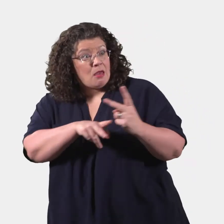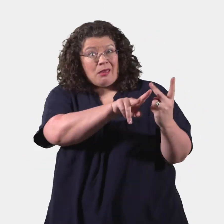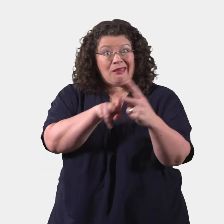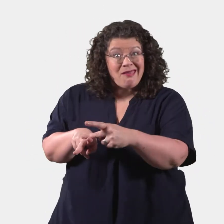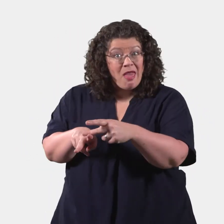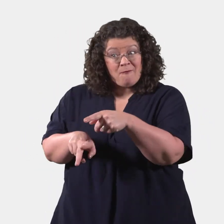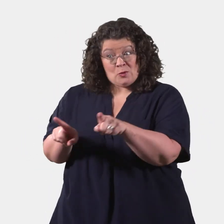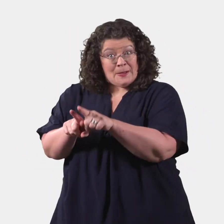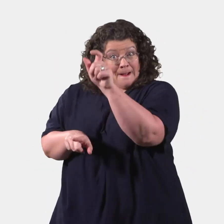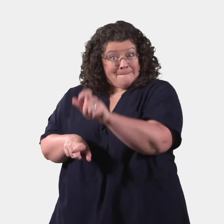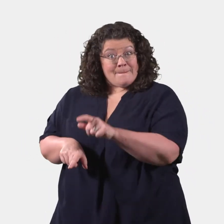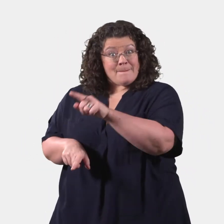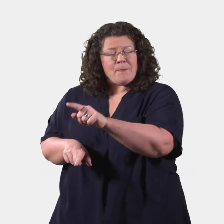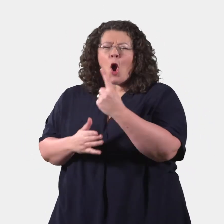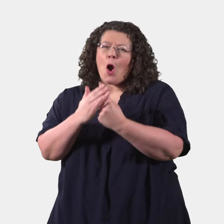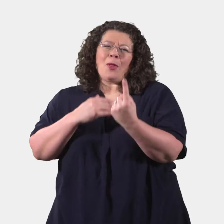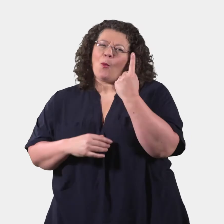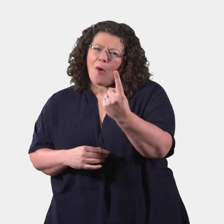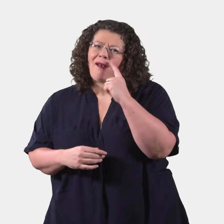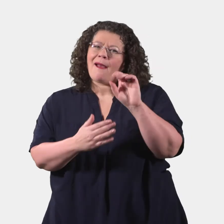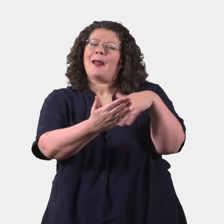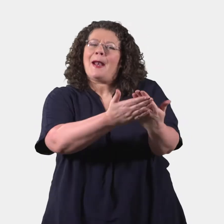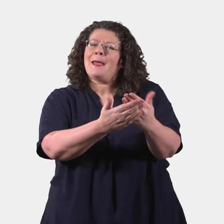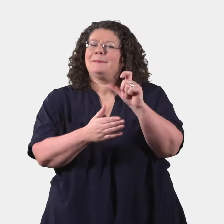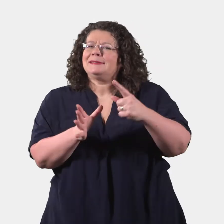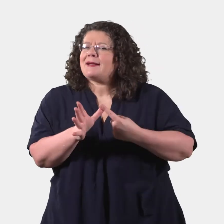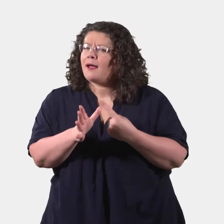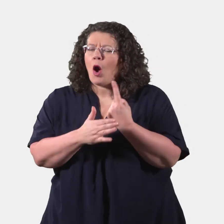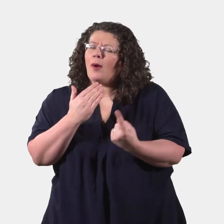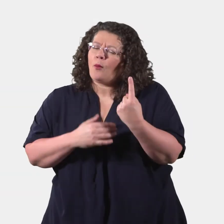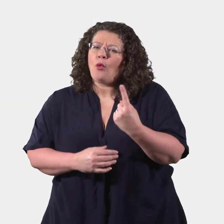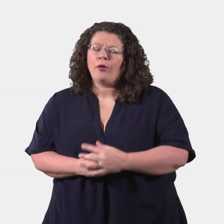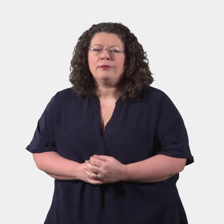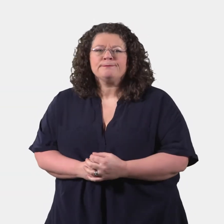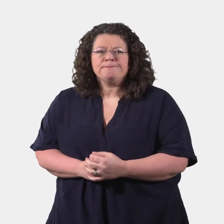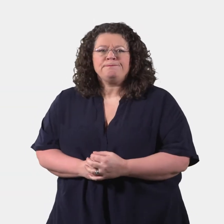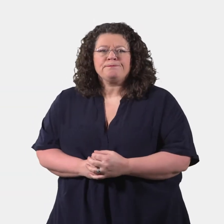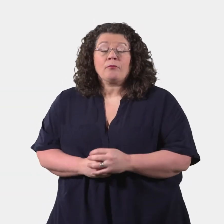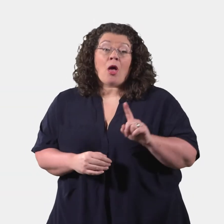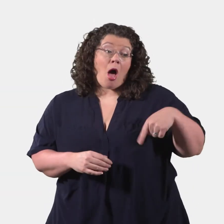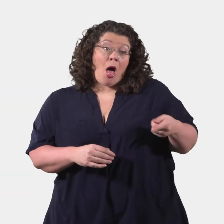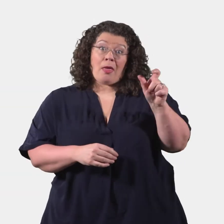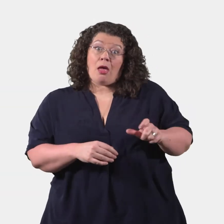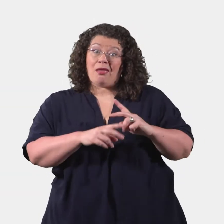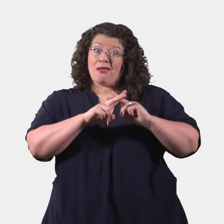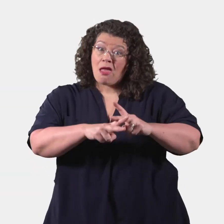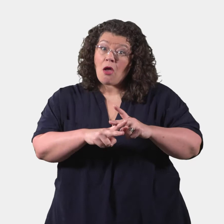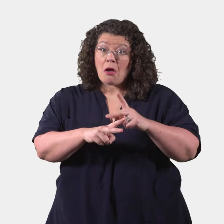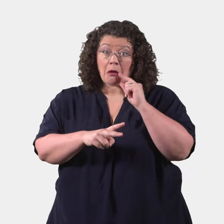dim ond un ohonoch chi all wneud cais am Lwfans Gofalwyr. Dylai’r gofalwr arall fynd i gael cyngor ynghylch